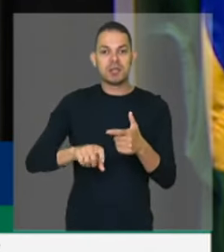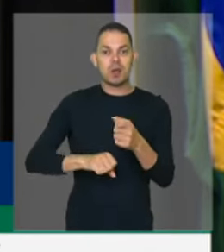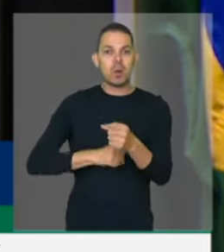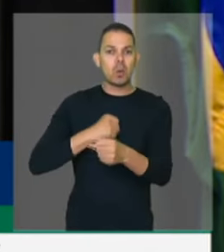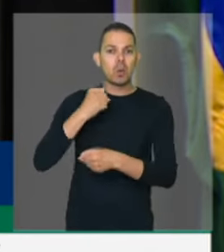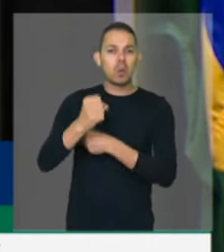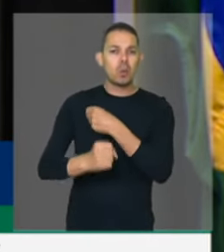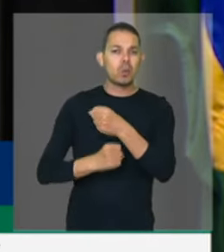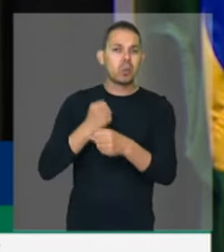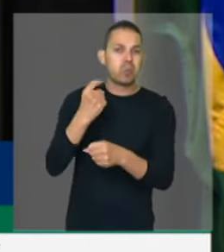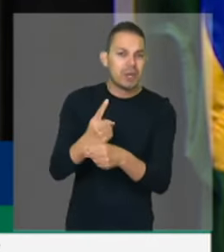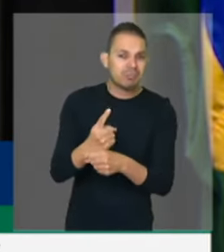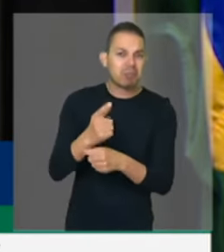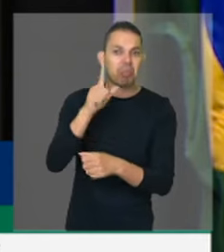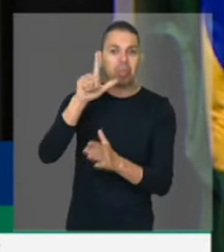300 MIL MORTOS. E AÍ VEM....